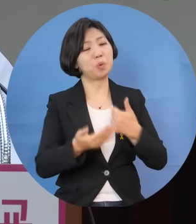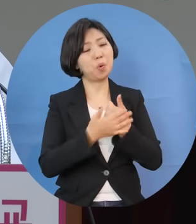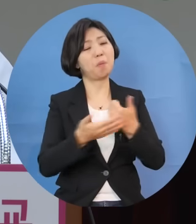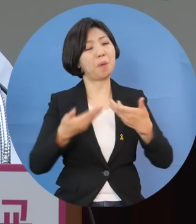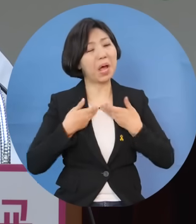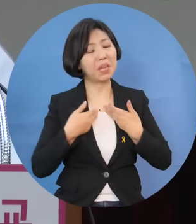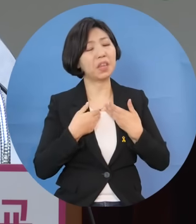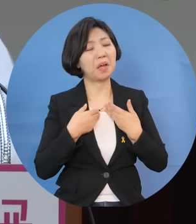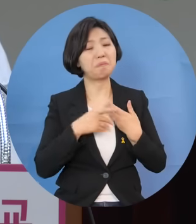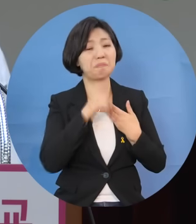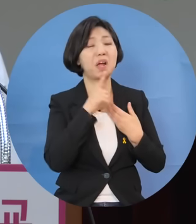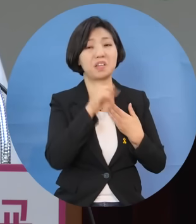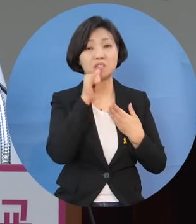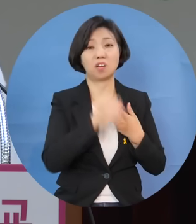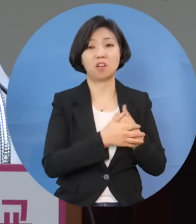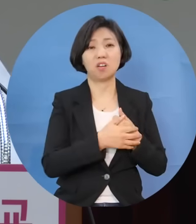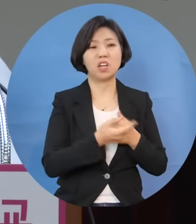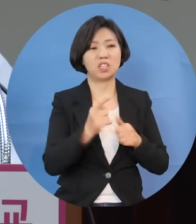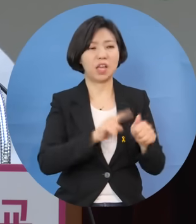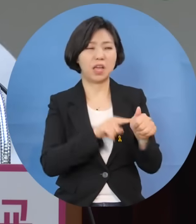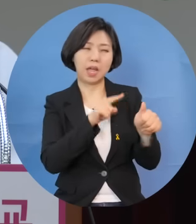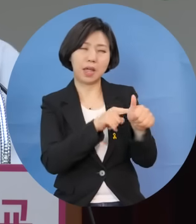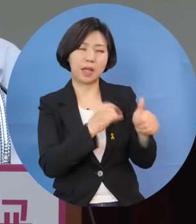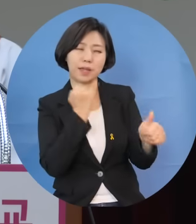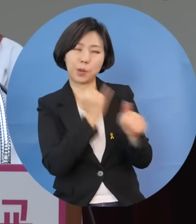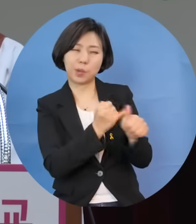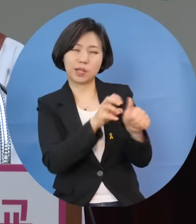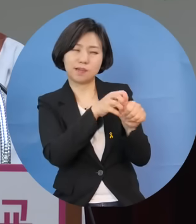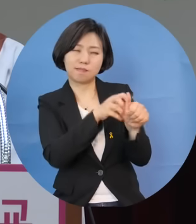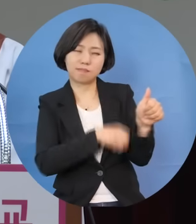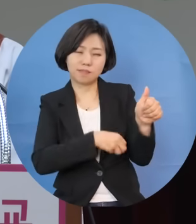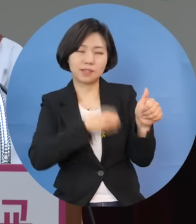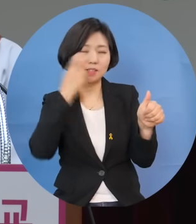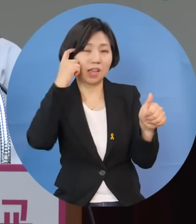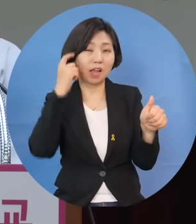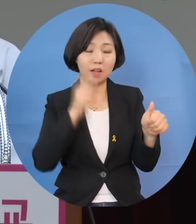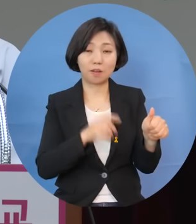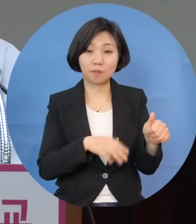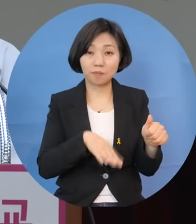그런데 여러분들은 사람 하나 잘 잡아서 뜯어먹으려고 하잖아요.